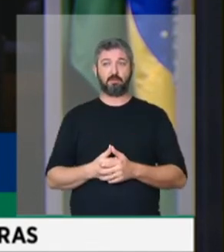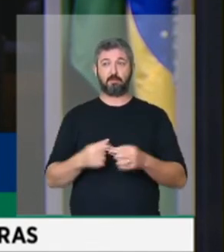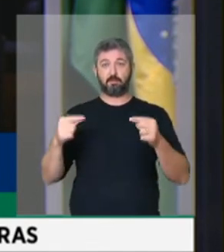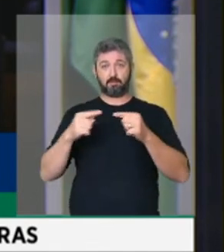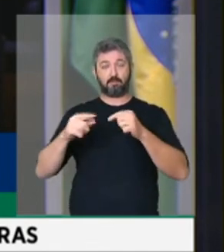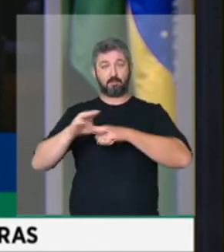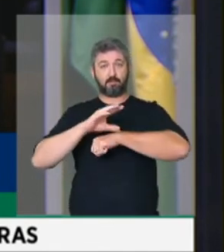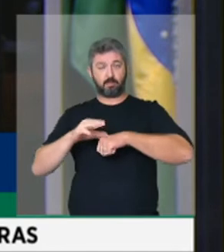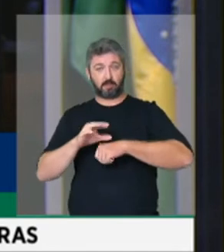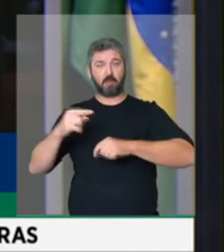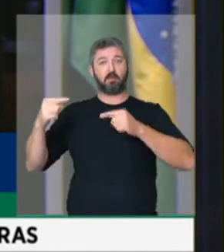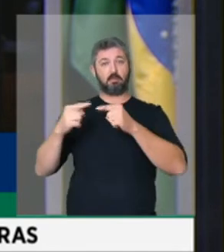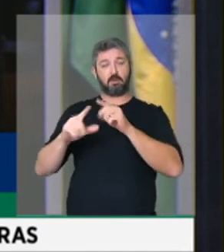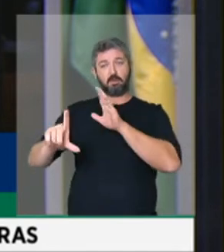URGÊNCIA DA MATÉRIA. DA CONSTITUCIONALIDADE,